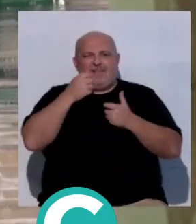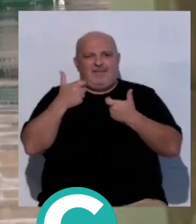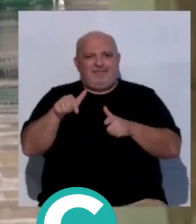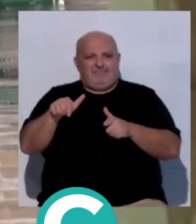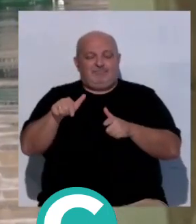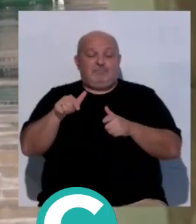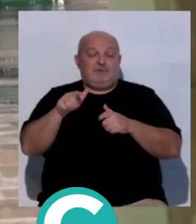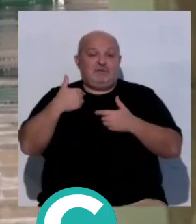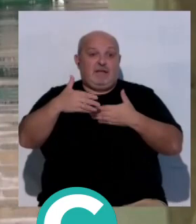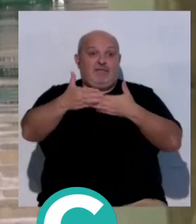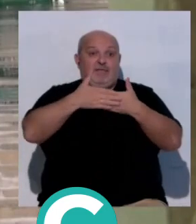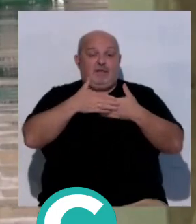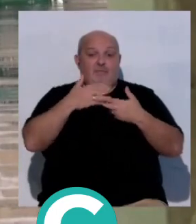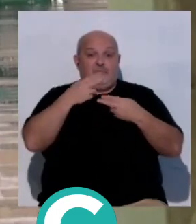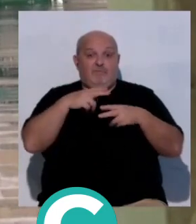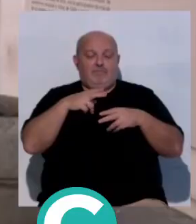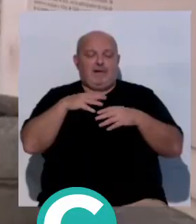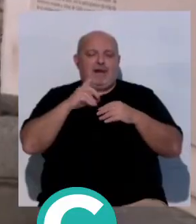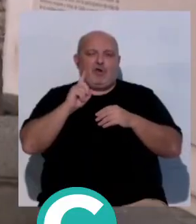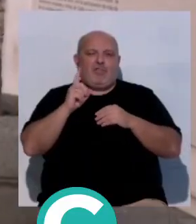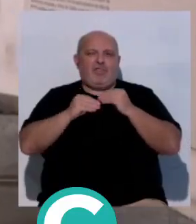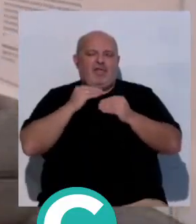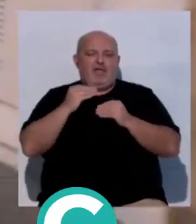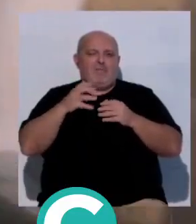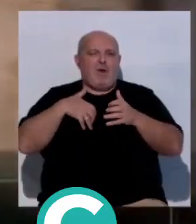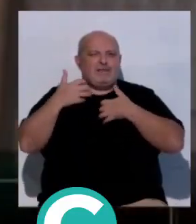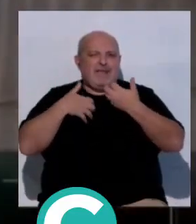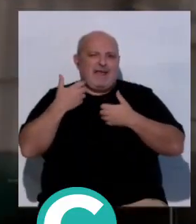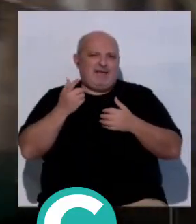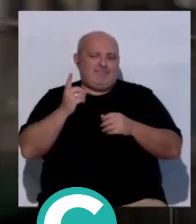el mercado central cierra al público para no ocasionar molestias al normal funcionamiento